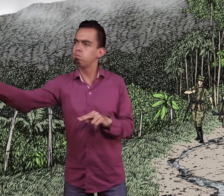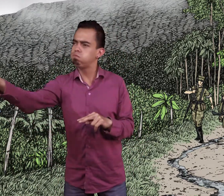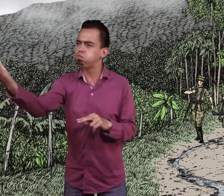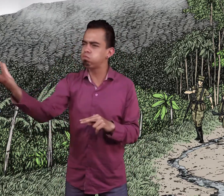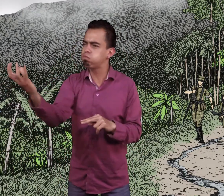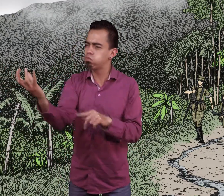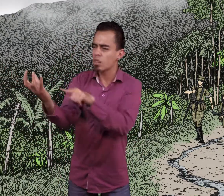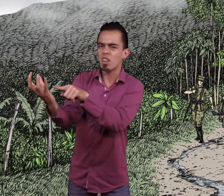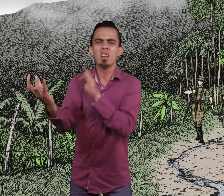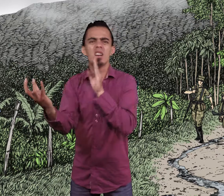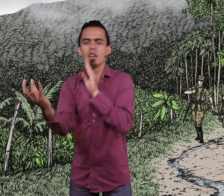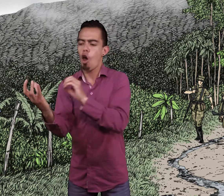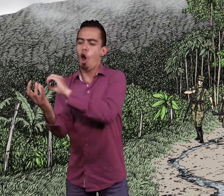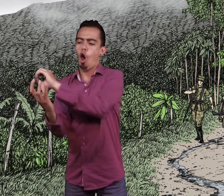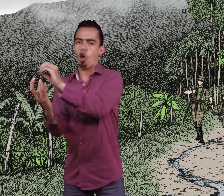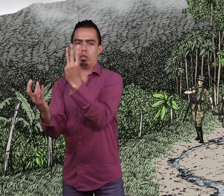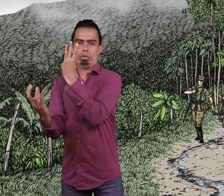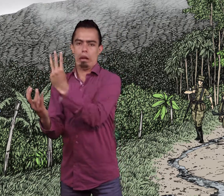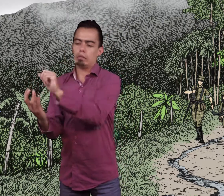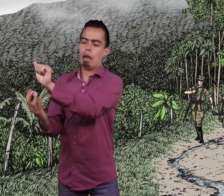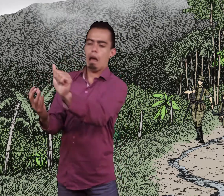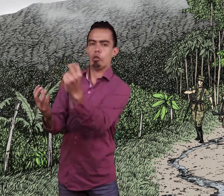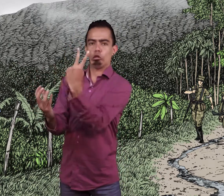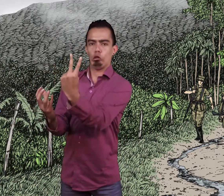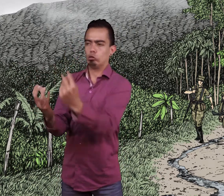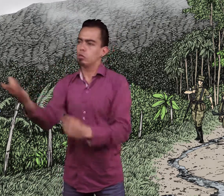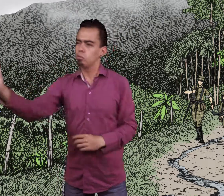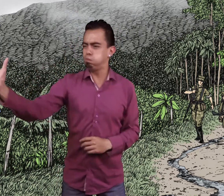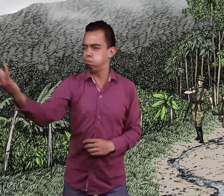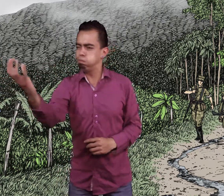Los miramos de arriba abajo. Su traje era como el que llevan los militares;